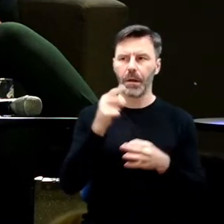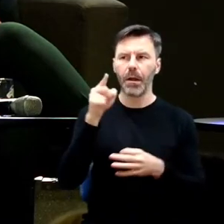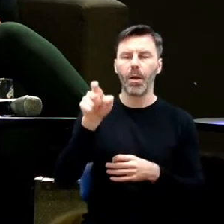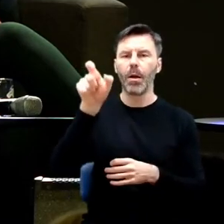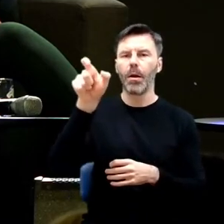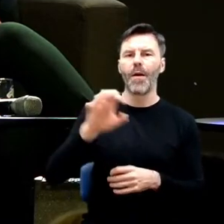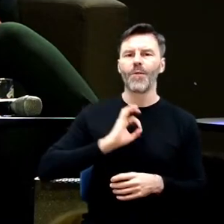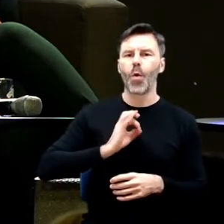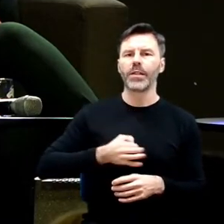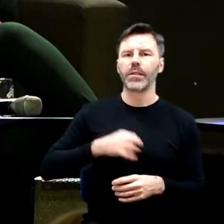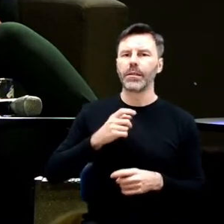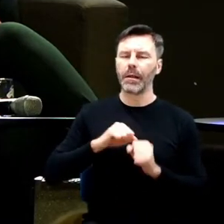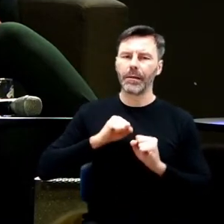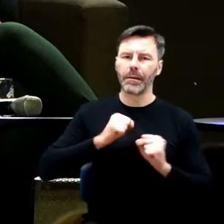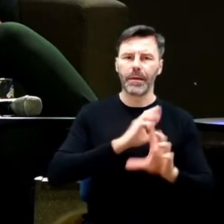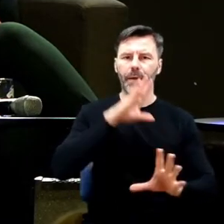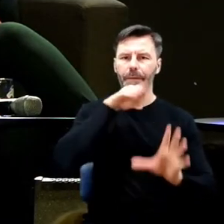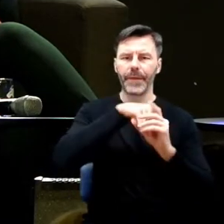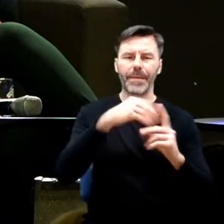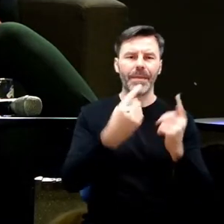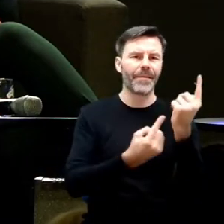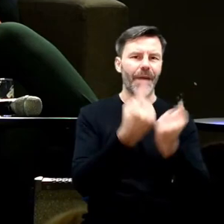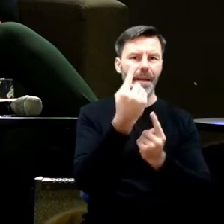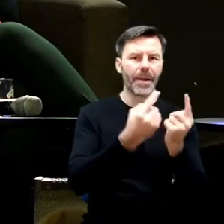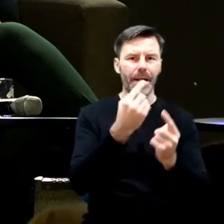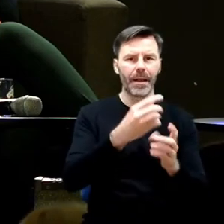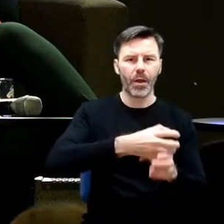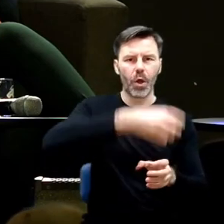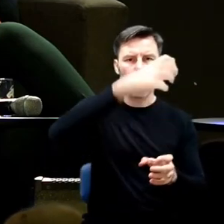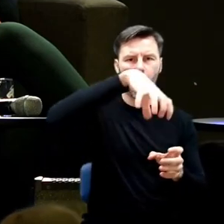jak i w naszą gminę, w naszych mieszkańców.